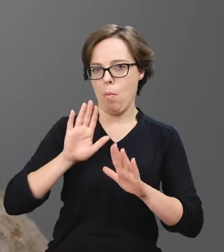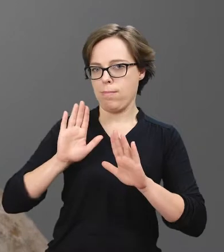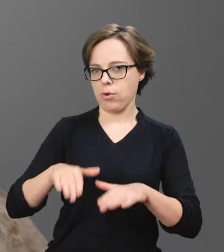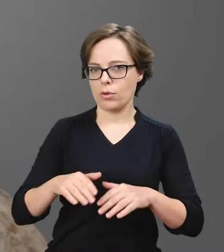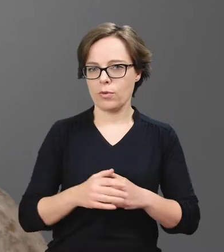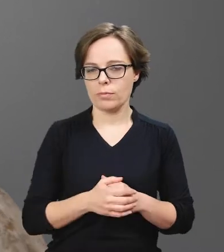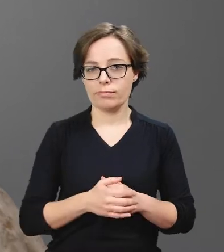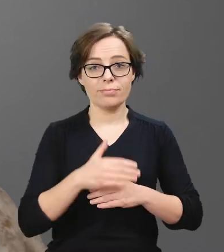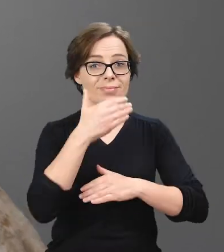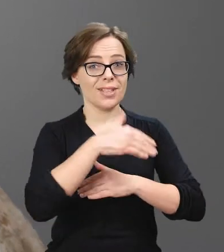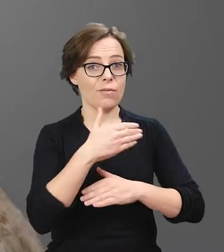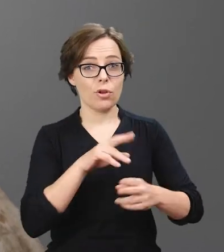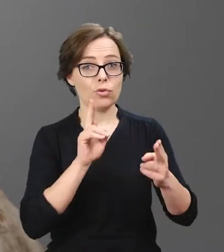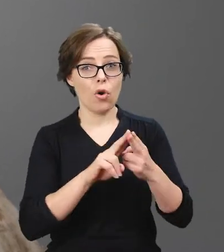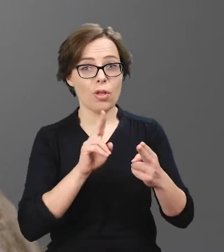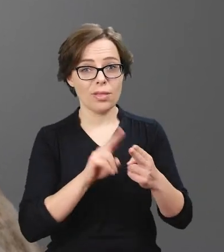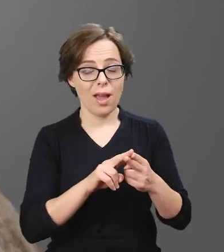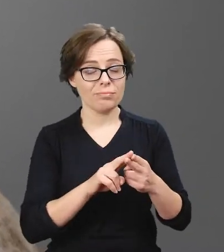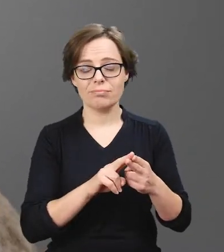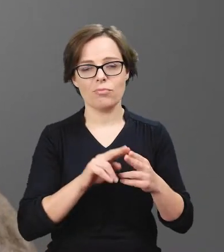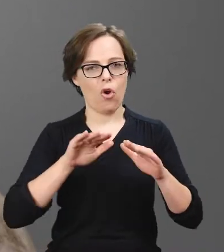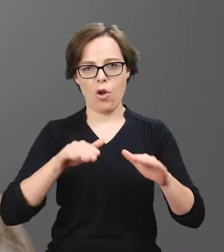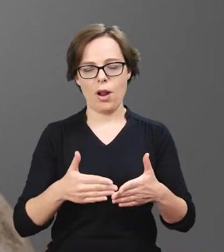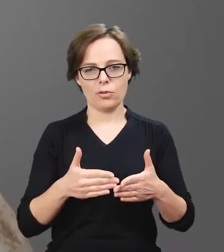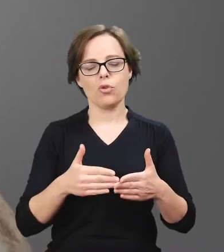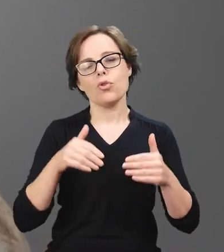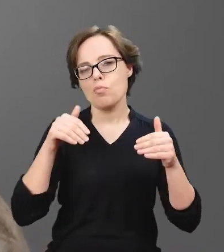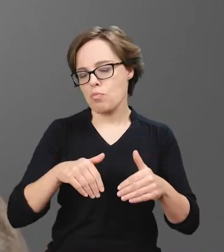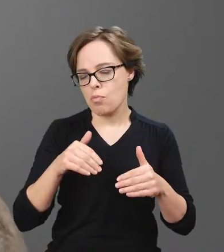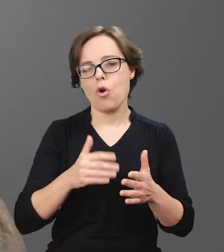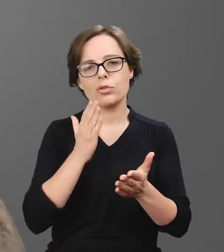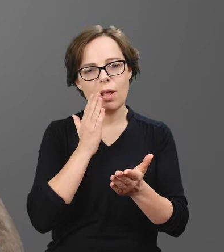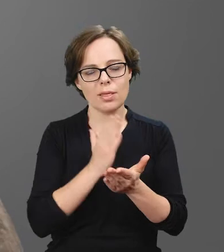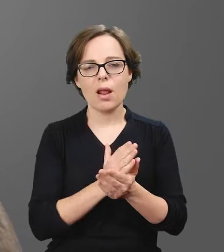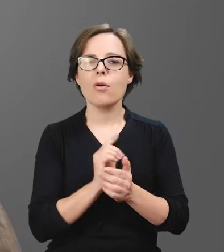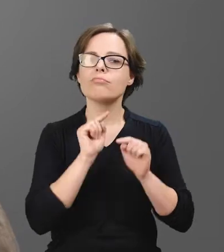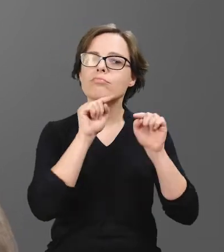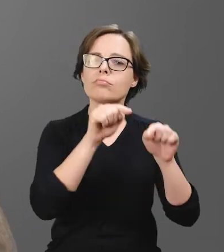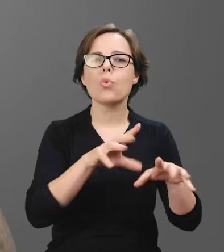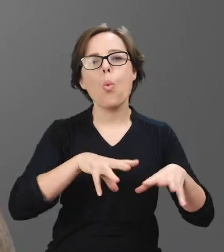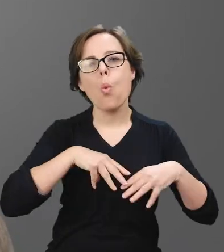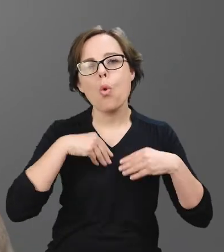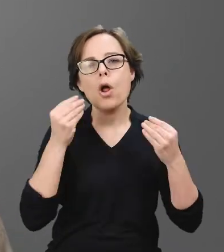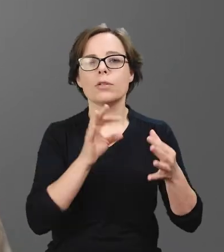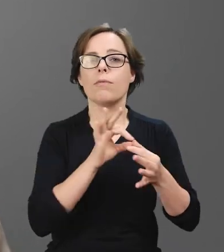Kontakt ze światem zewnętrznym był często ograniczony jedynie do uczestnictwa w uroczystościach religijnych,